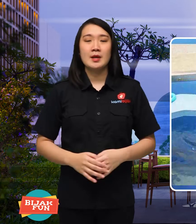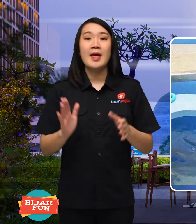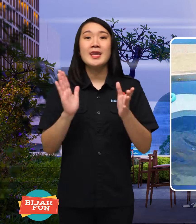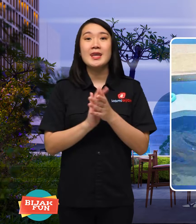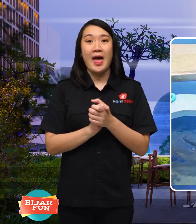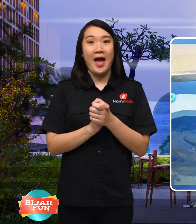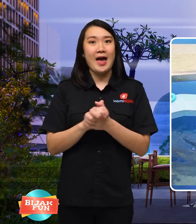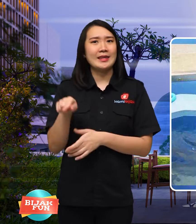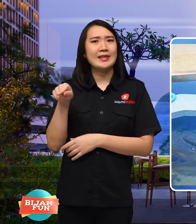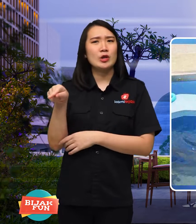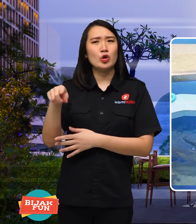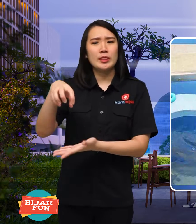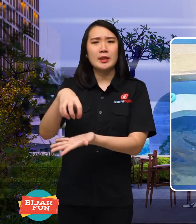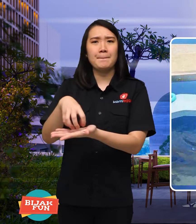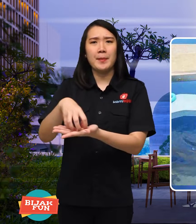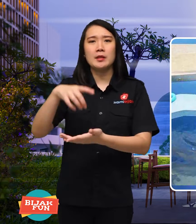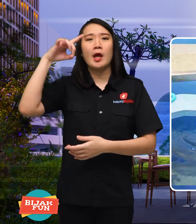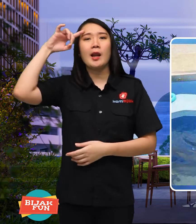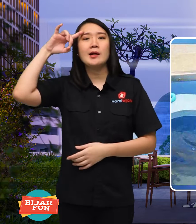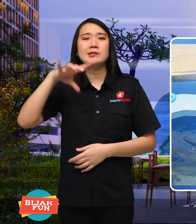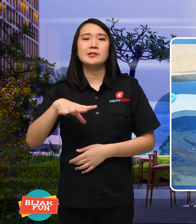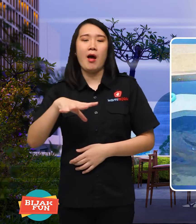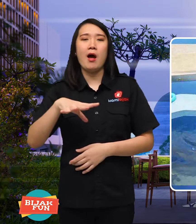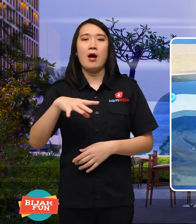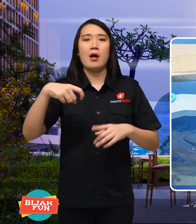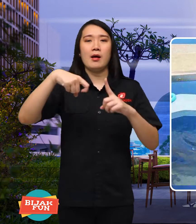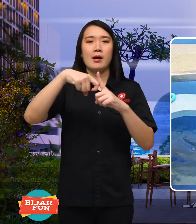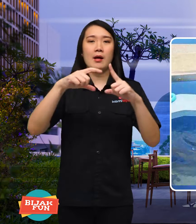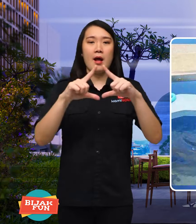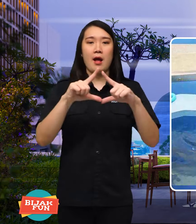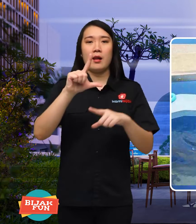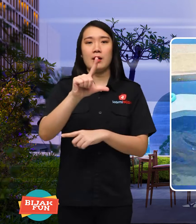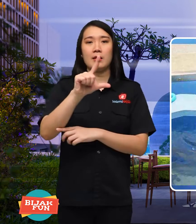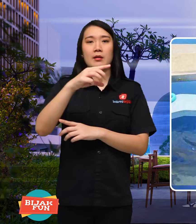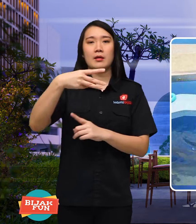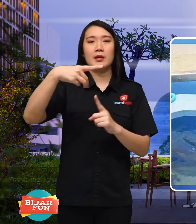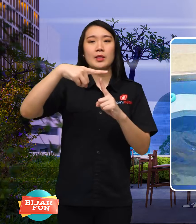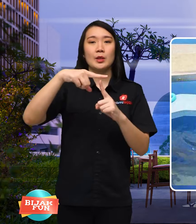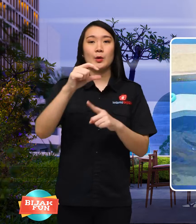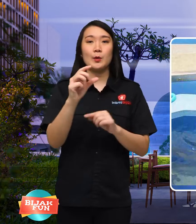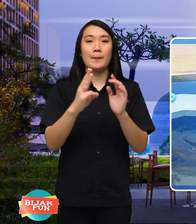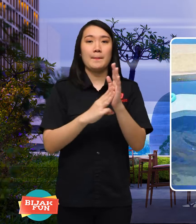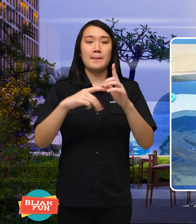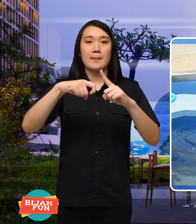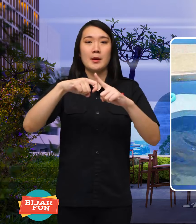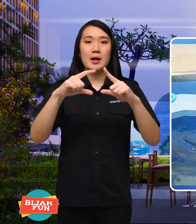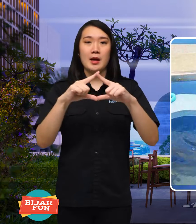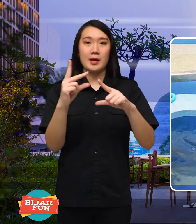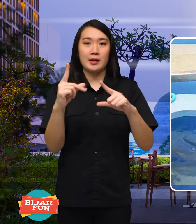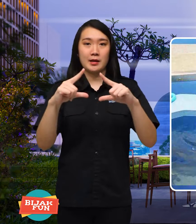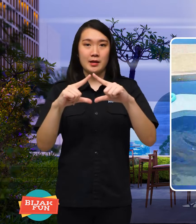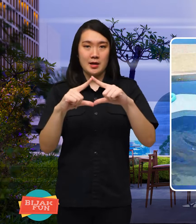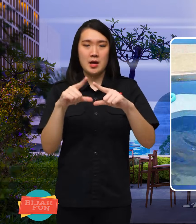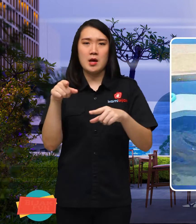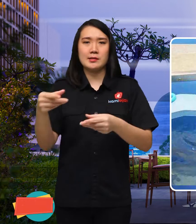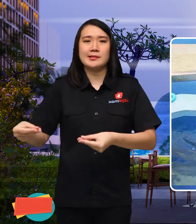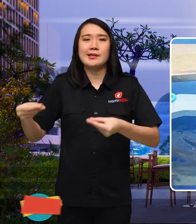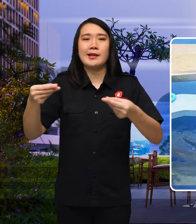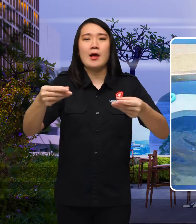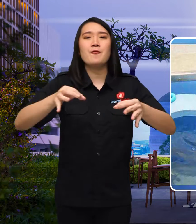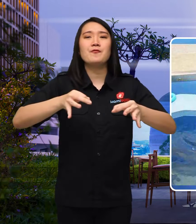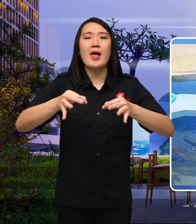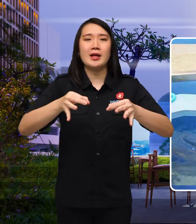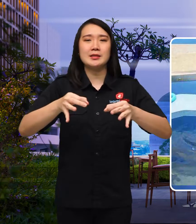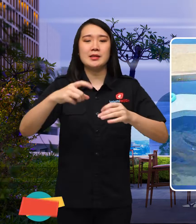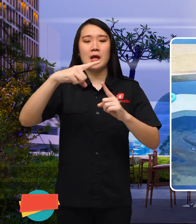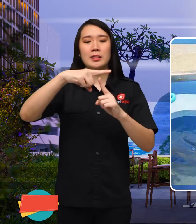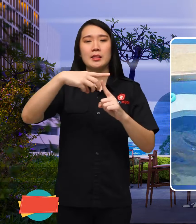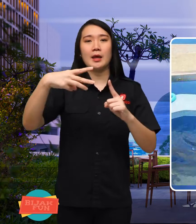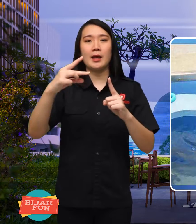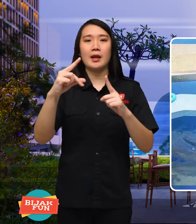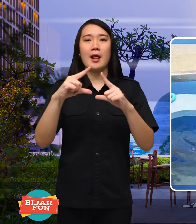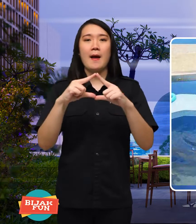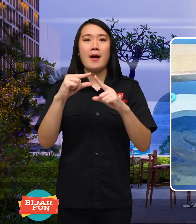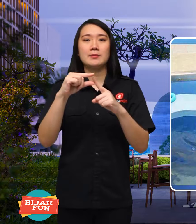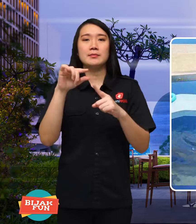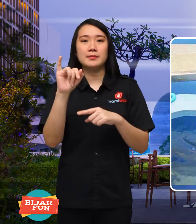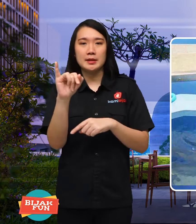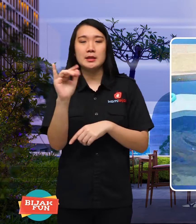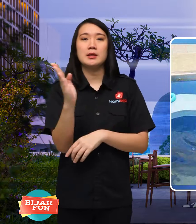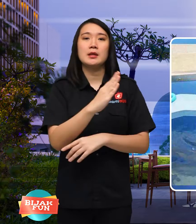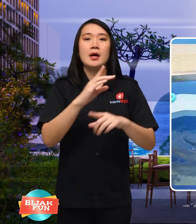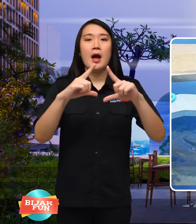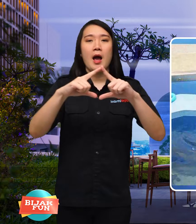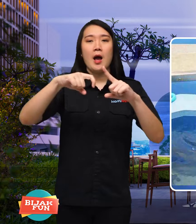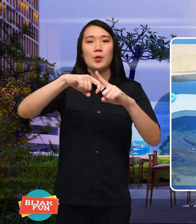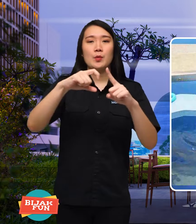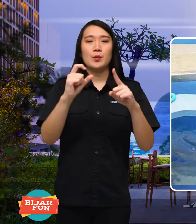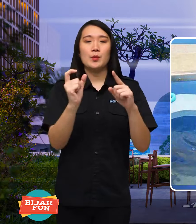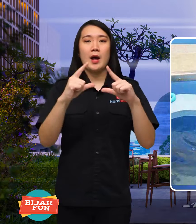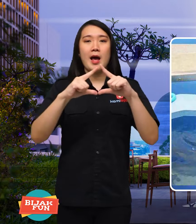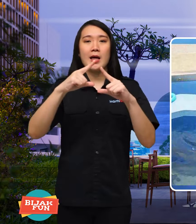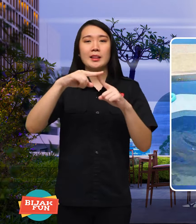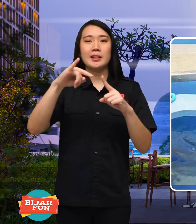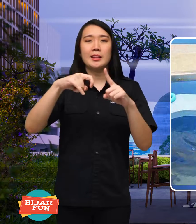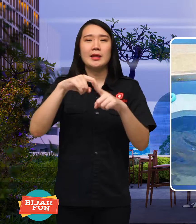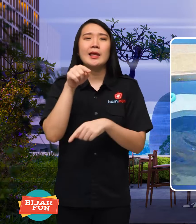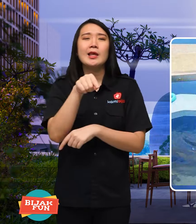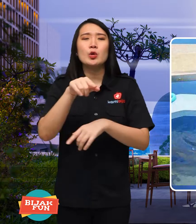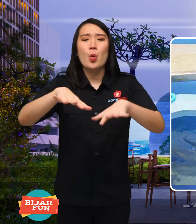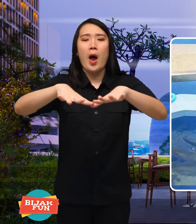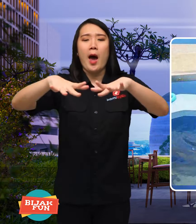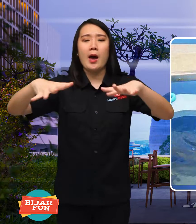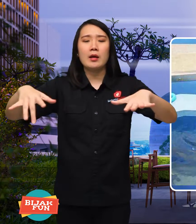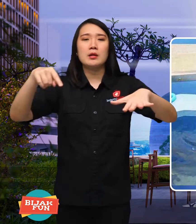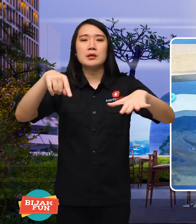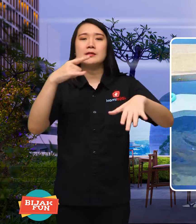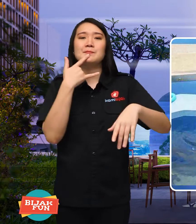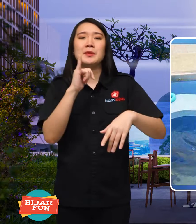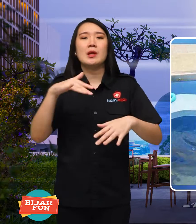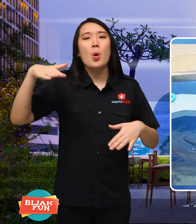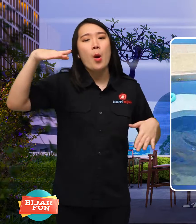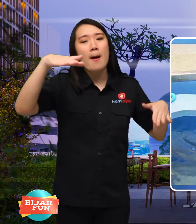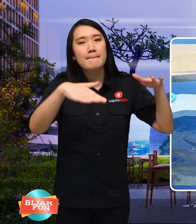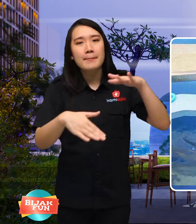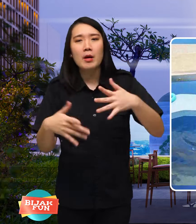Nah, ini terletak di desa Kallettumkara yang menyediakan fasilitas terapi akuatik air seperti kolam renang